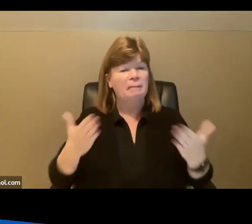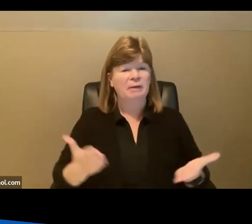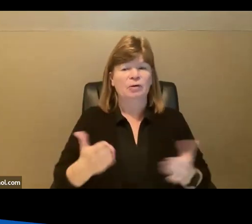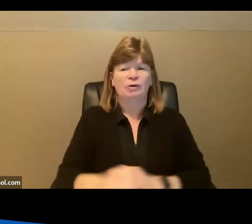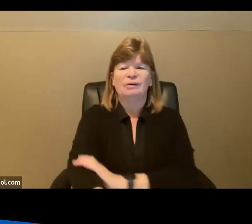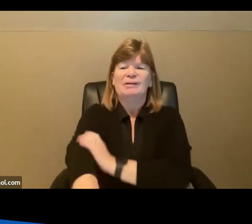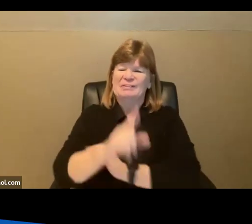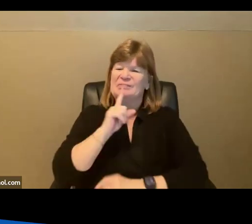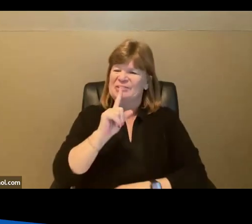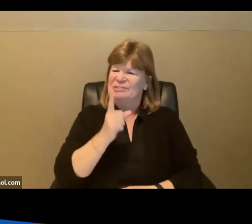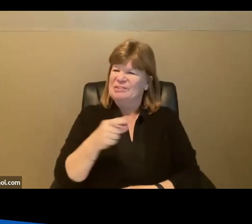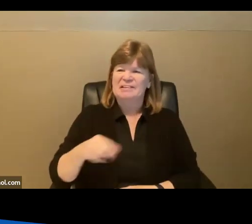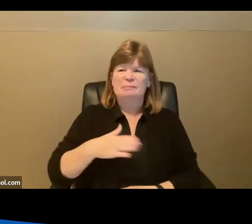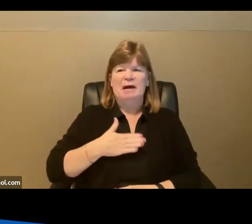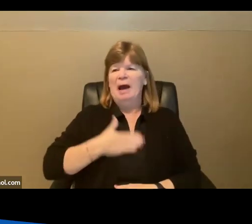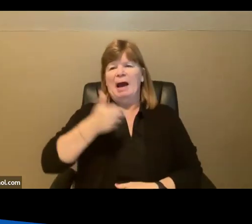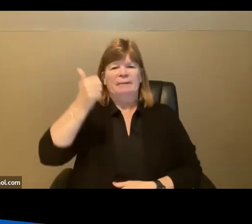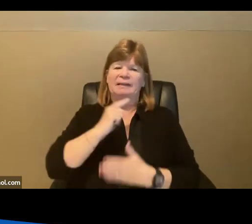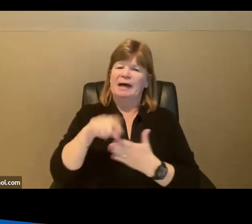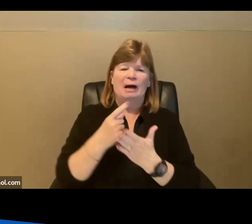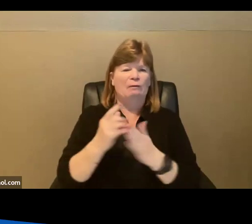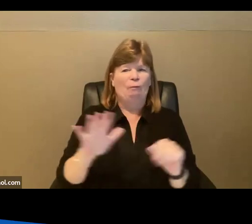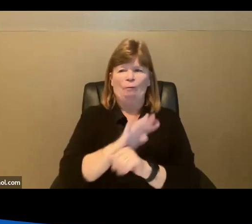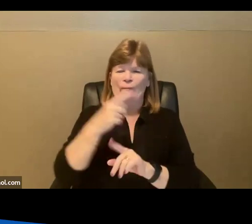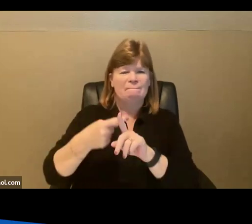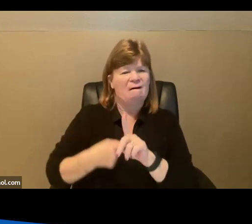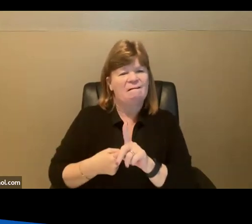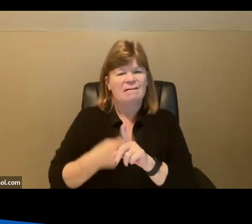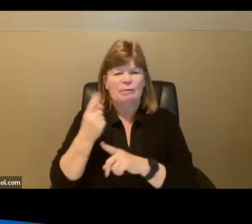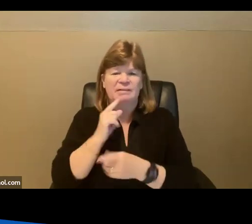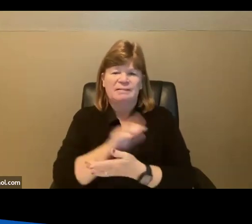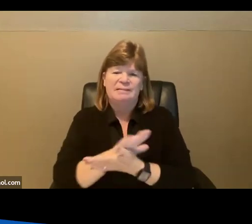Es como mi hora más feliz de todo el mes. Siempre es agradable estar aquí con ustedes hoy.